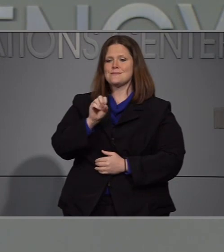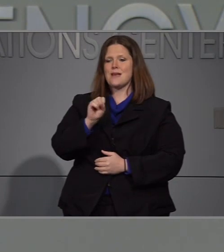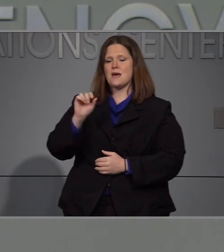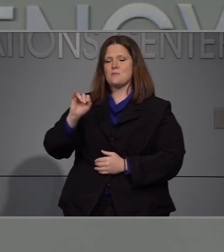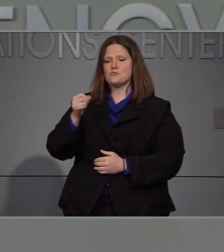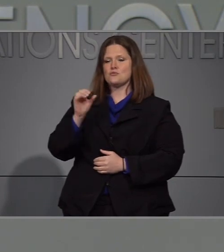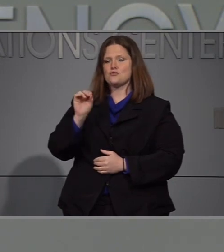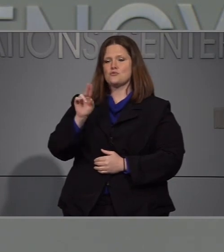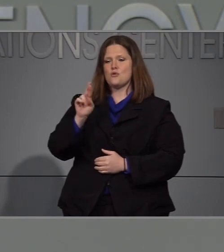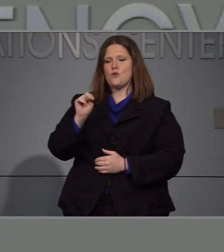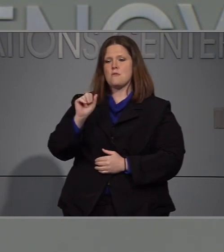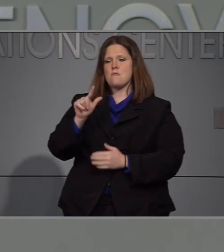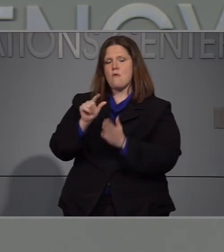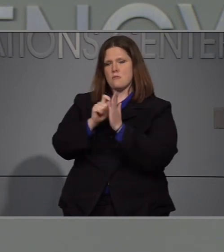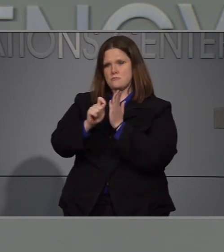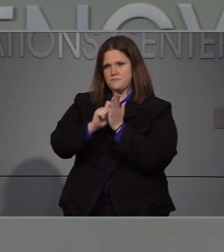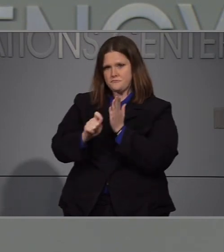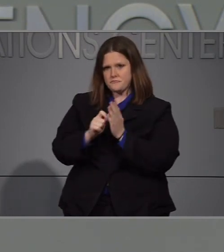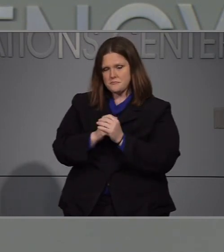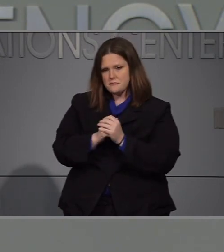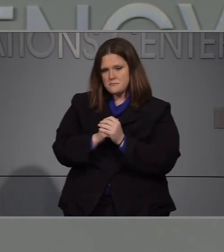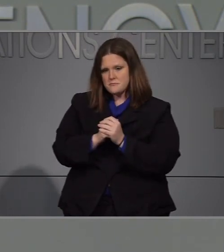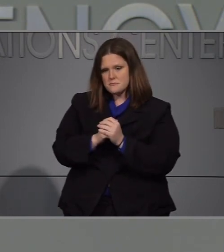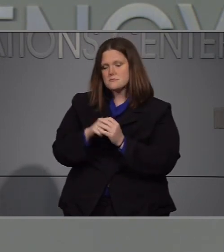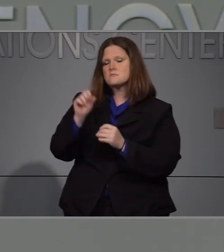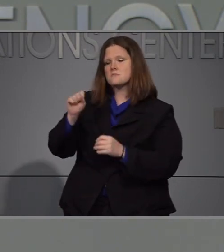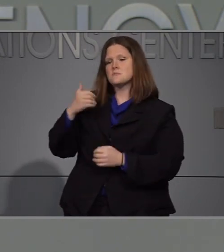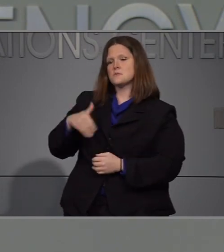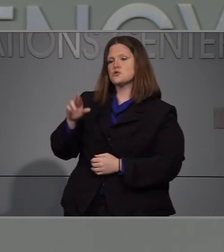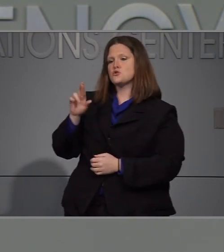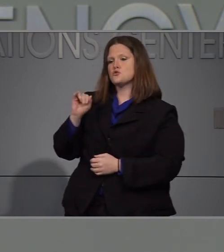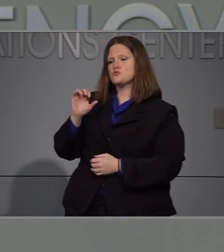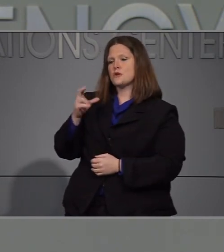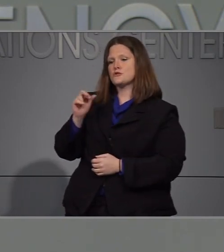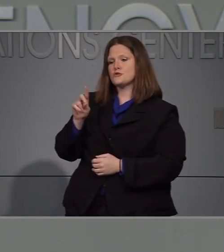Me son Reiter winston-salem.